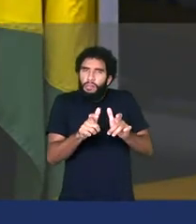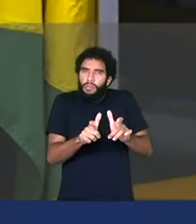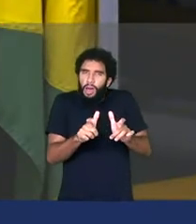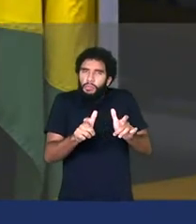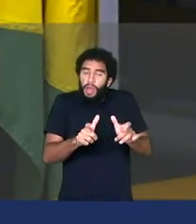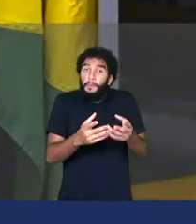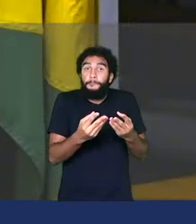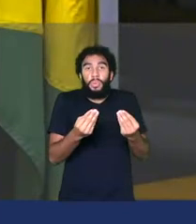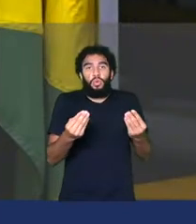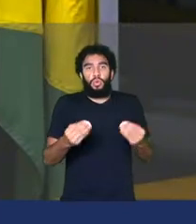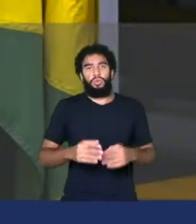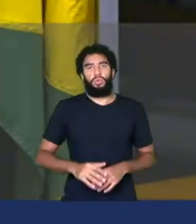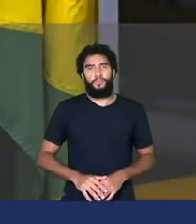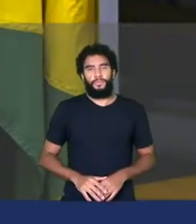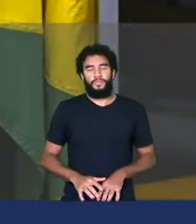ESTÁ AUMENTANDO MUITO . ENTÃO É IMPORTANTE QUE A